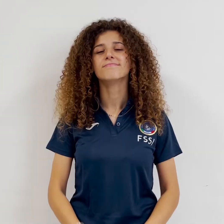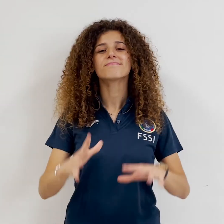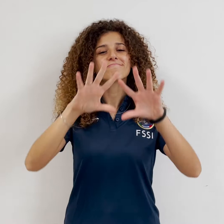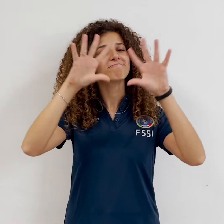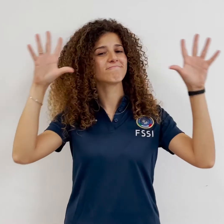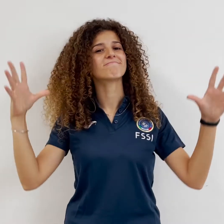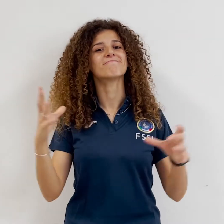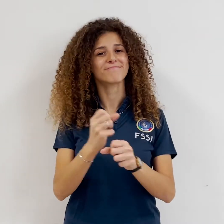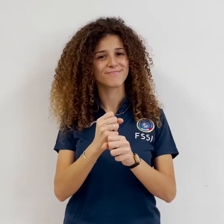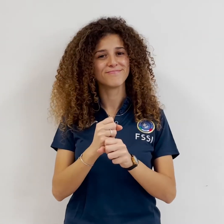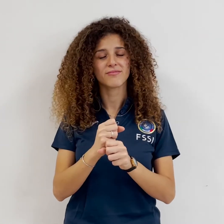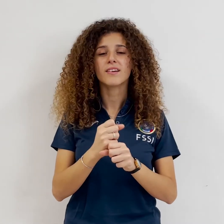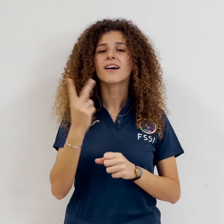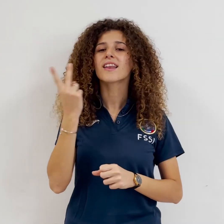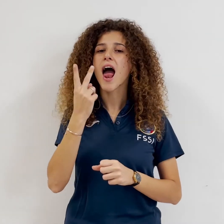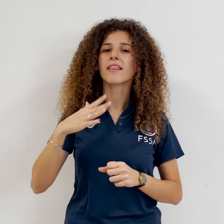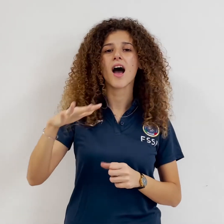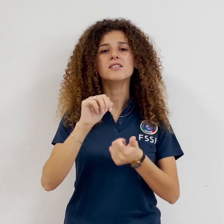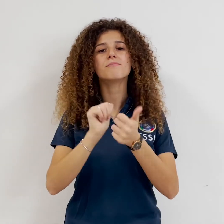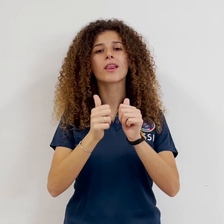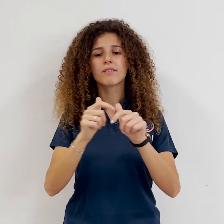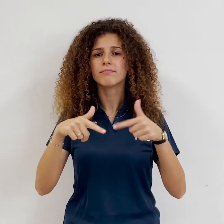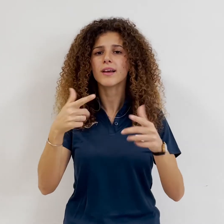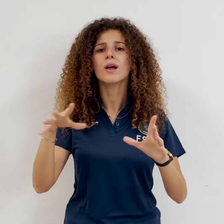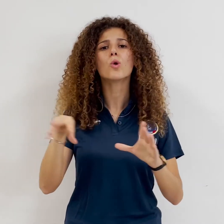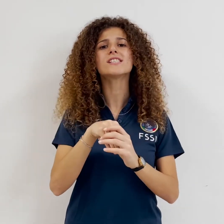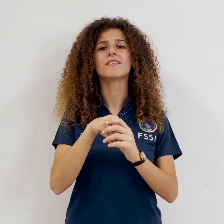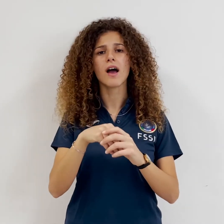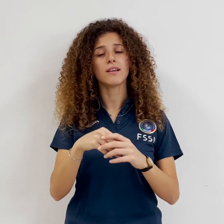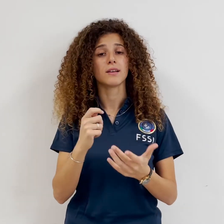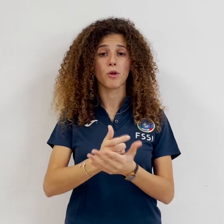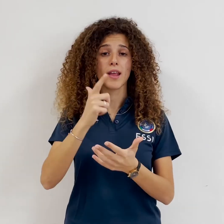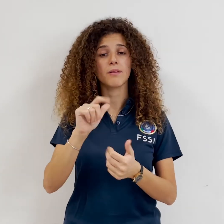In sintesi, per rendere le realtà sportive realmente inclusive è importante: